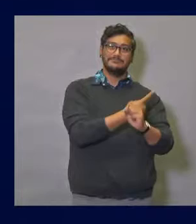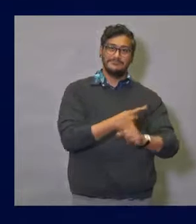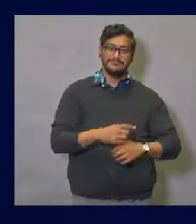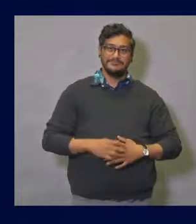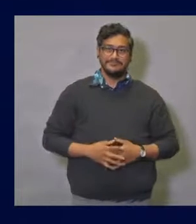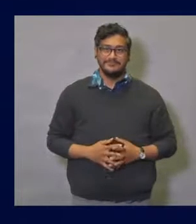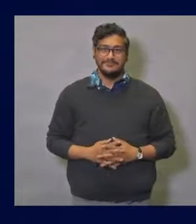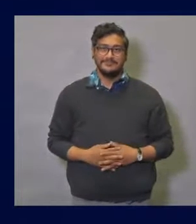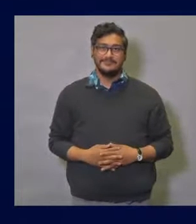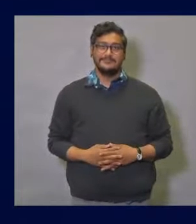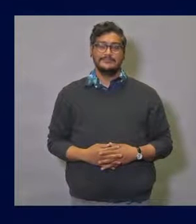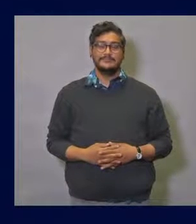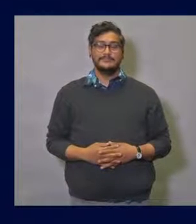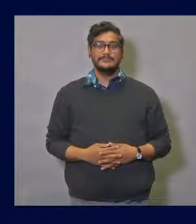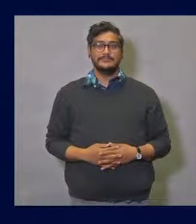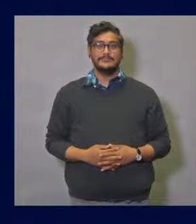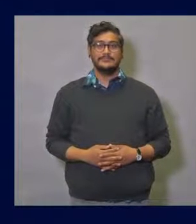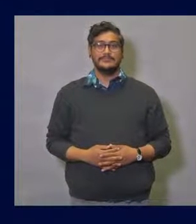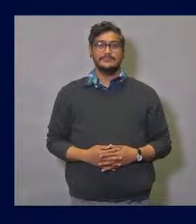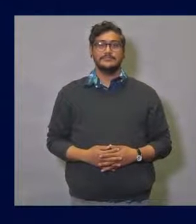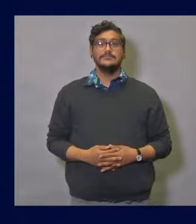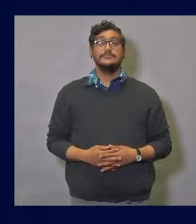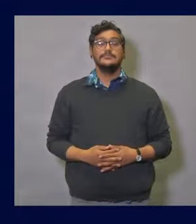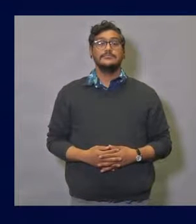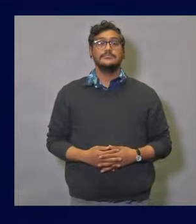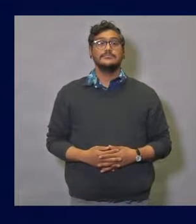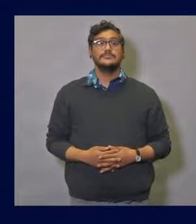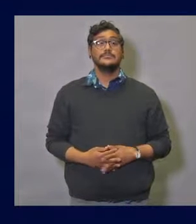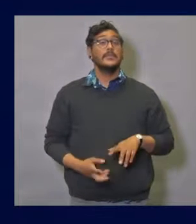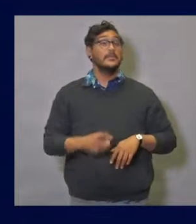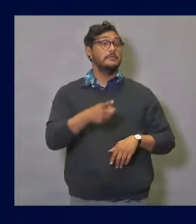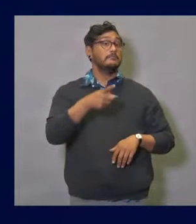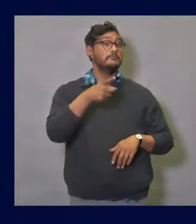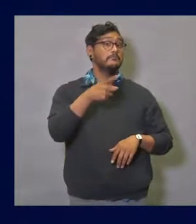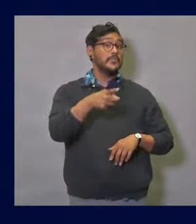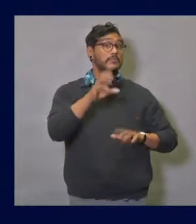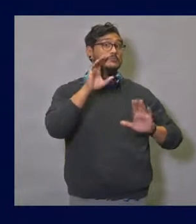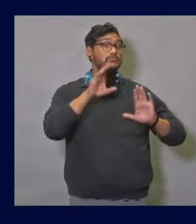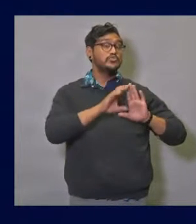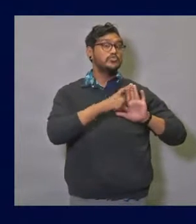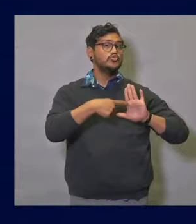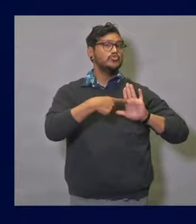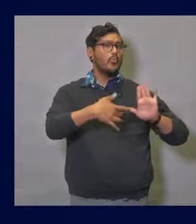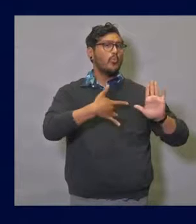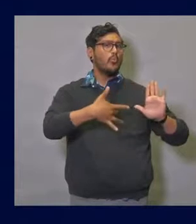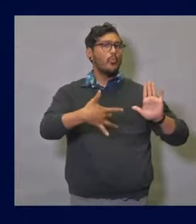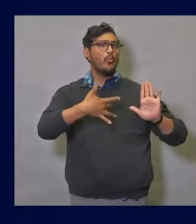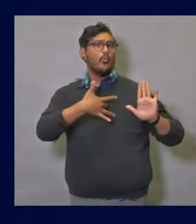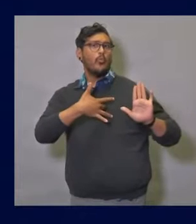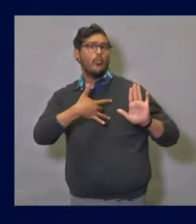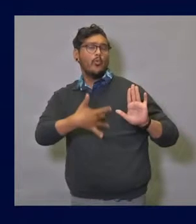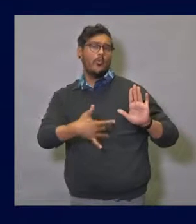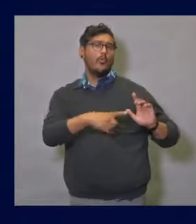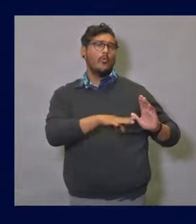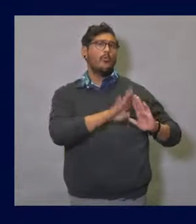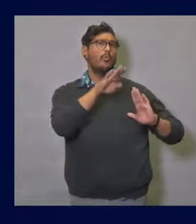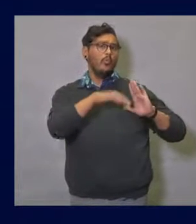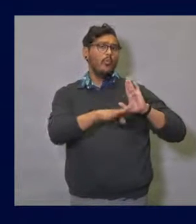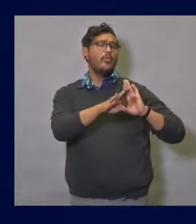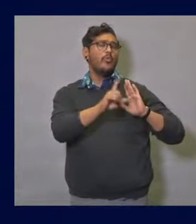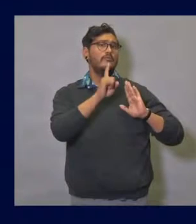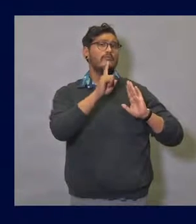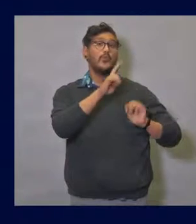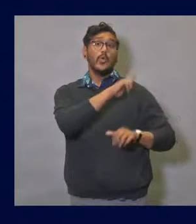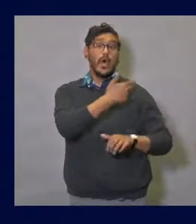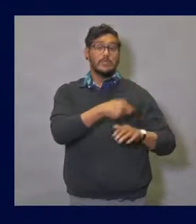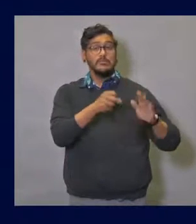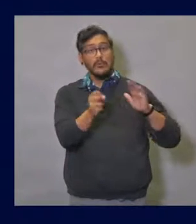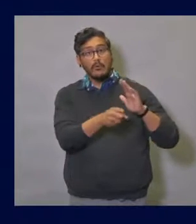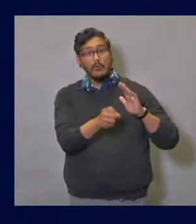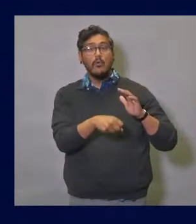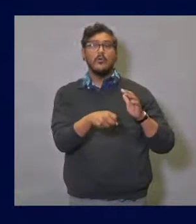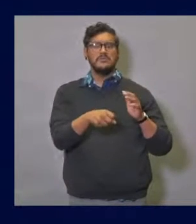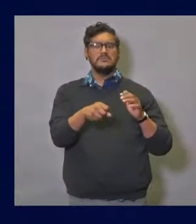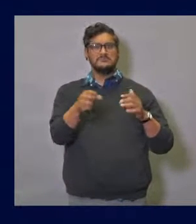NUESTROS NÚMEROS DE CASOS ESTÁN